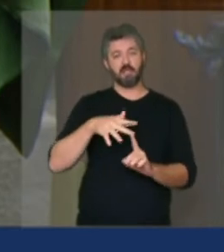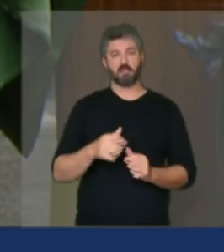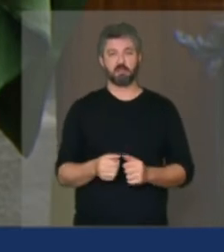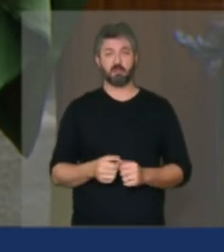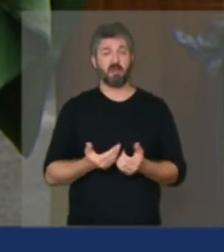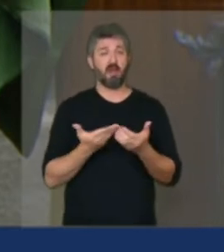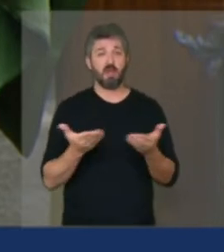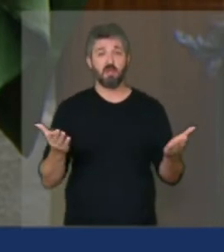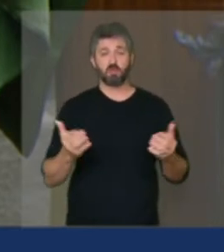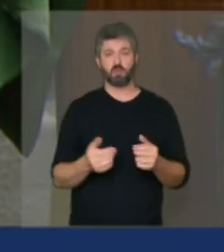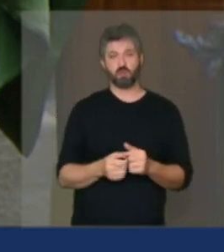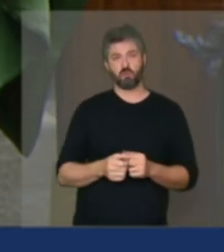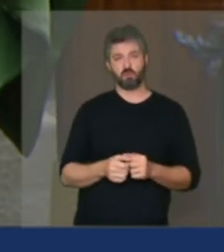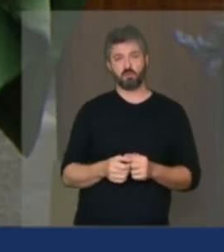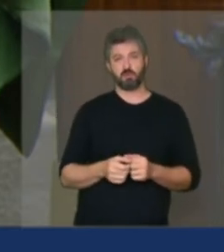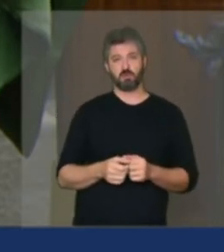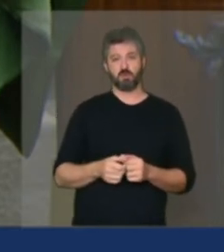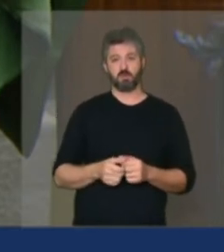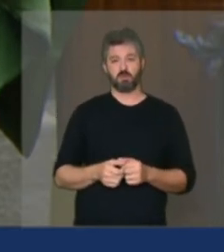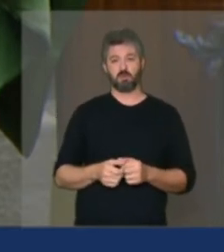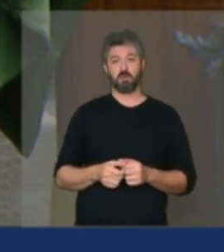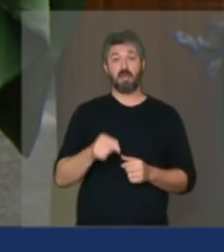ESSA PASTORA DEVIA TER FALADO. É ISSO QUE ERA O ENSINAMENTO